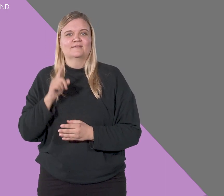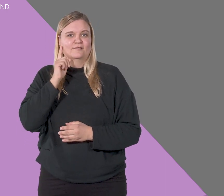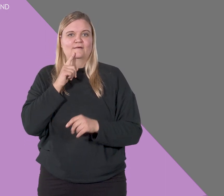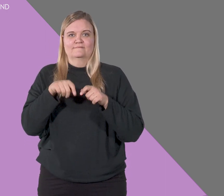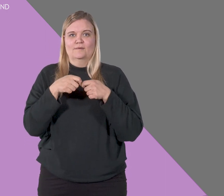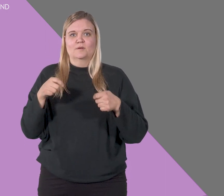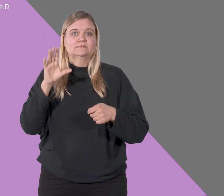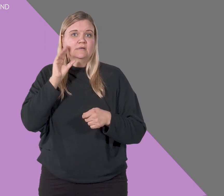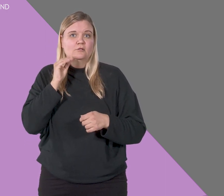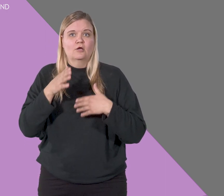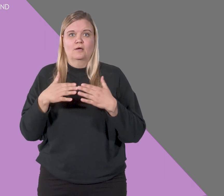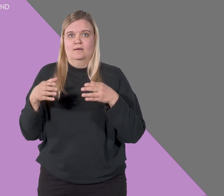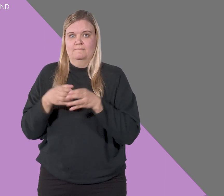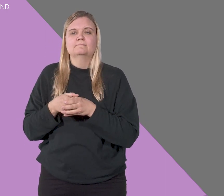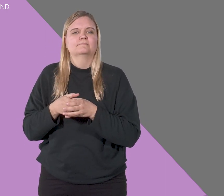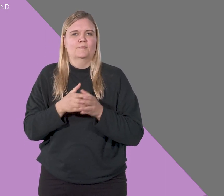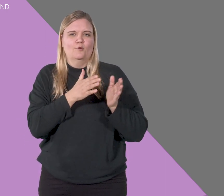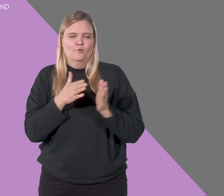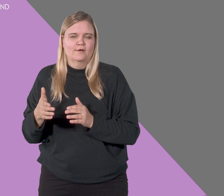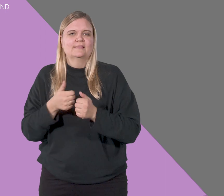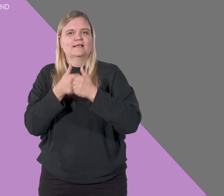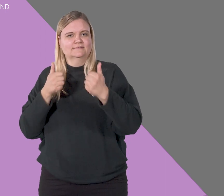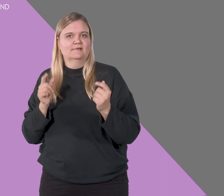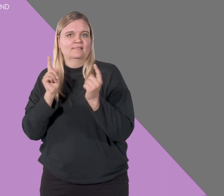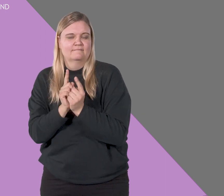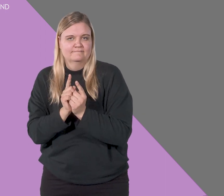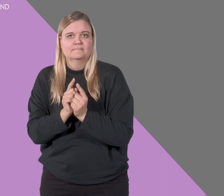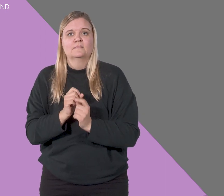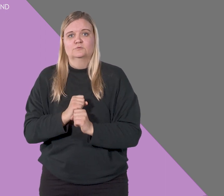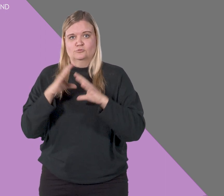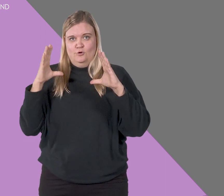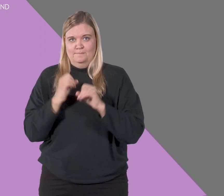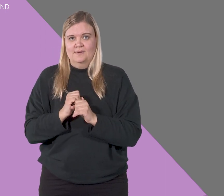Finlands Dövas Förbunds seniorarbetsgrupp ordnar ett distansmöte på Zoom -